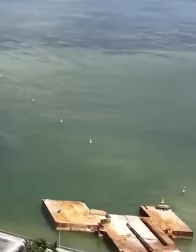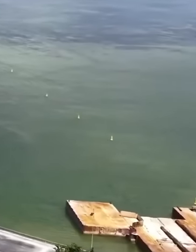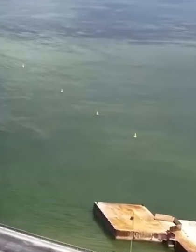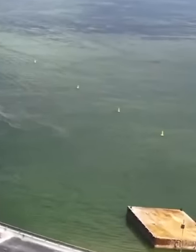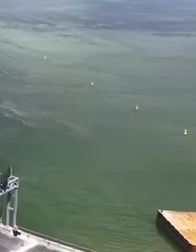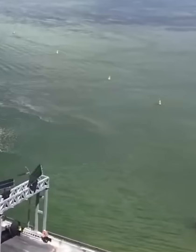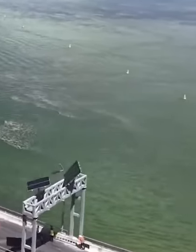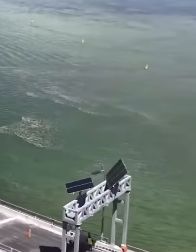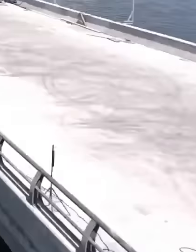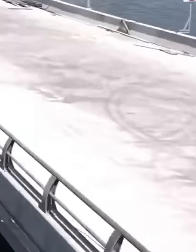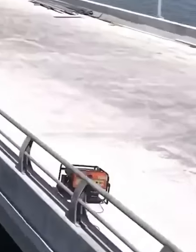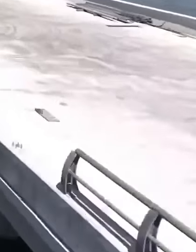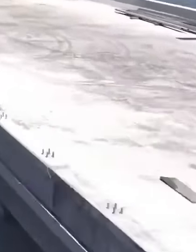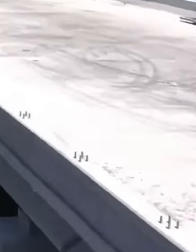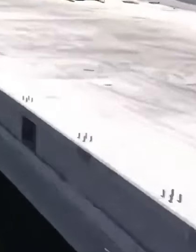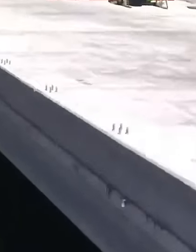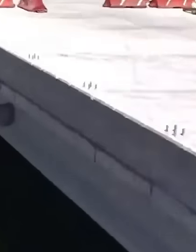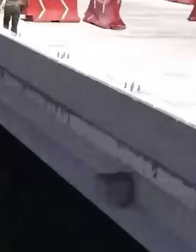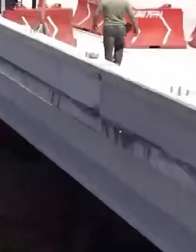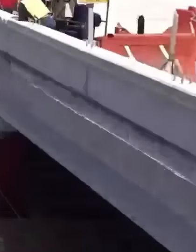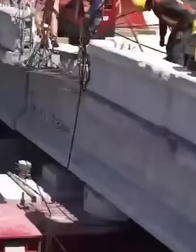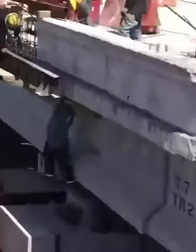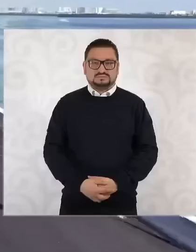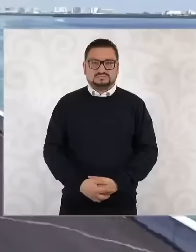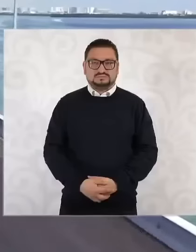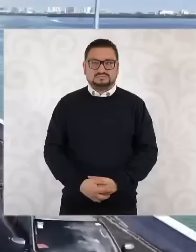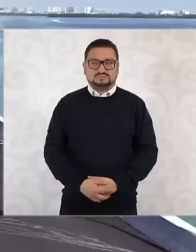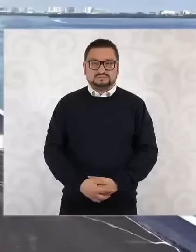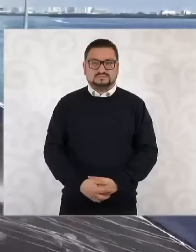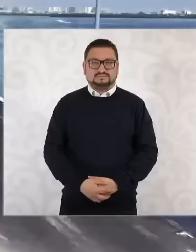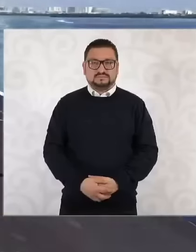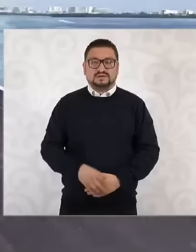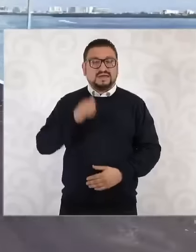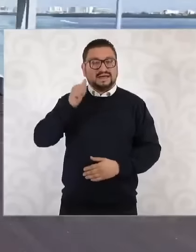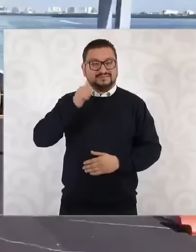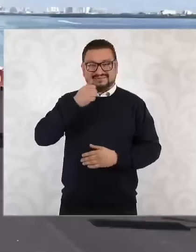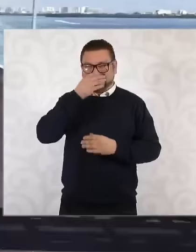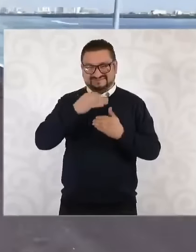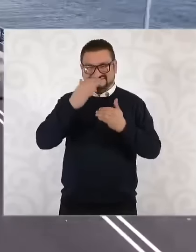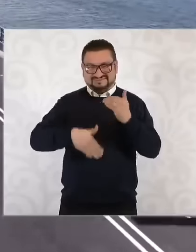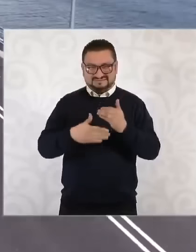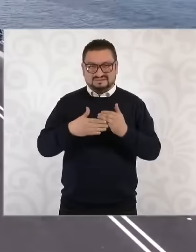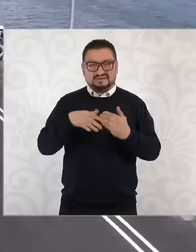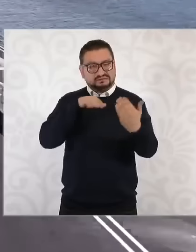que ya estamos a a unos días de de concluir, de abrir. Estamos, como ven, en acabados,